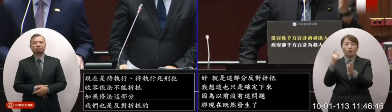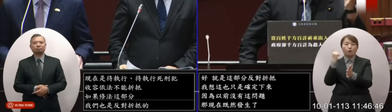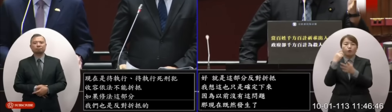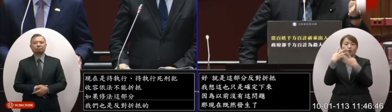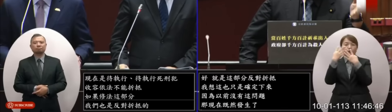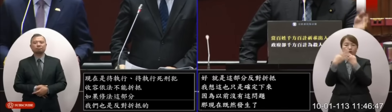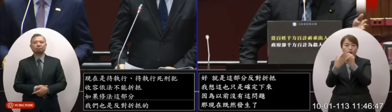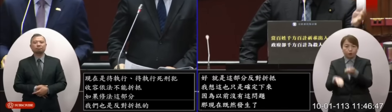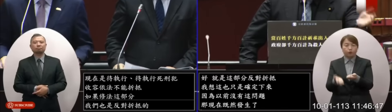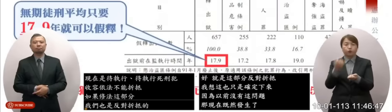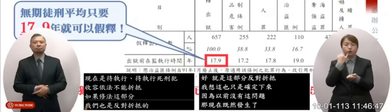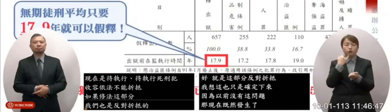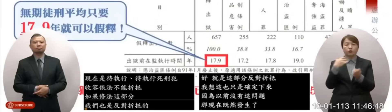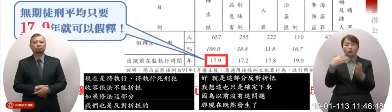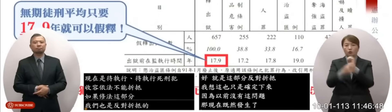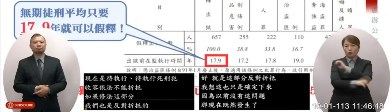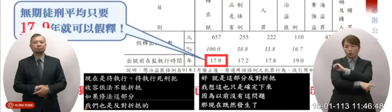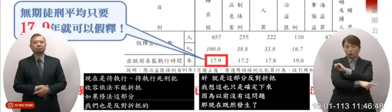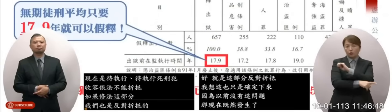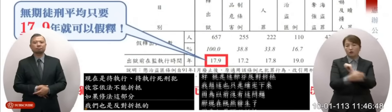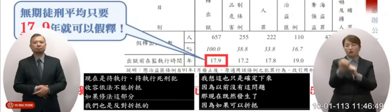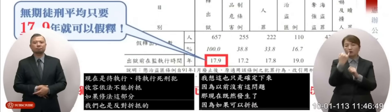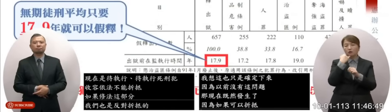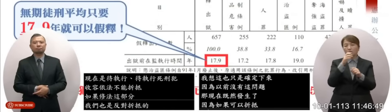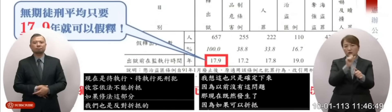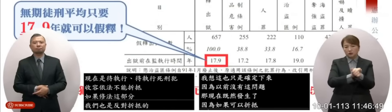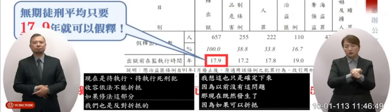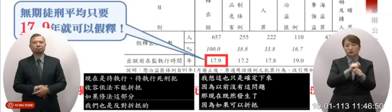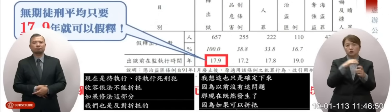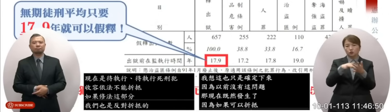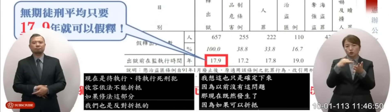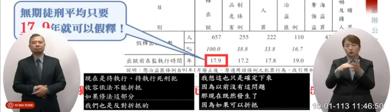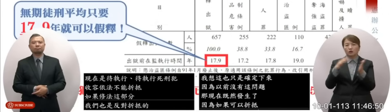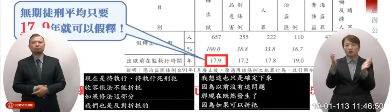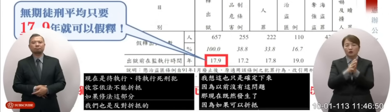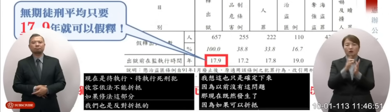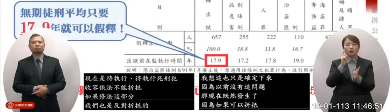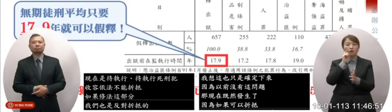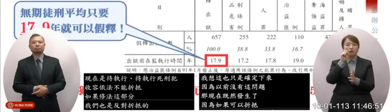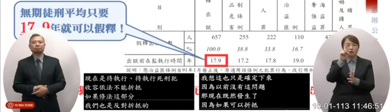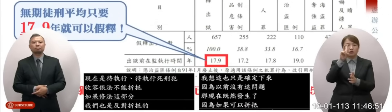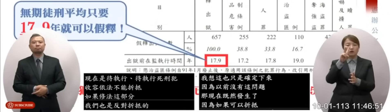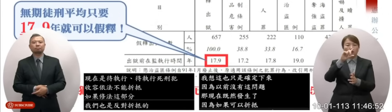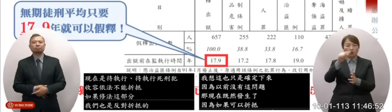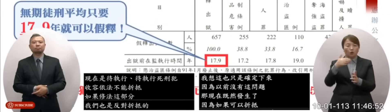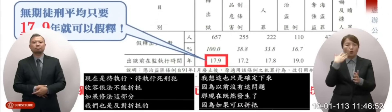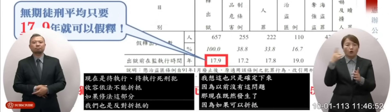因為最終審頂多押6次 6次 12個月嘛 那如果說12個月後他判無期徒刑